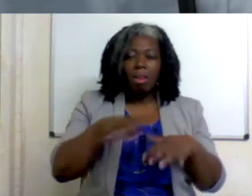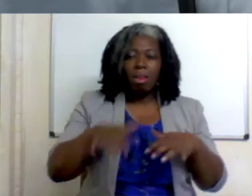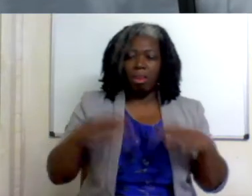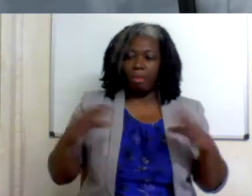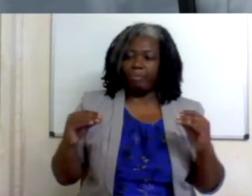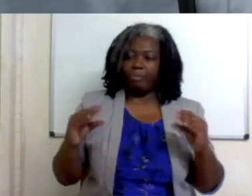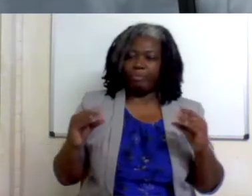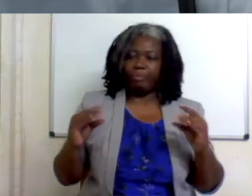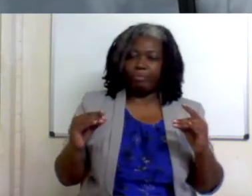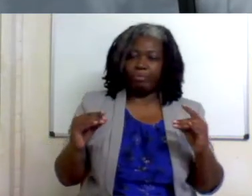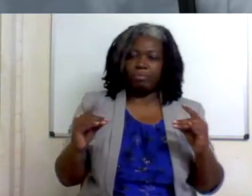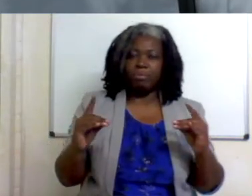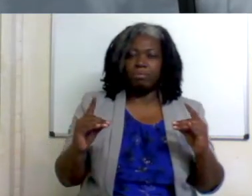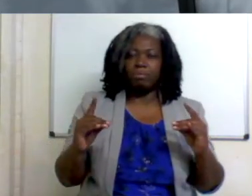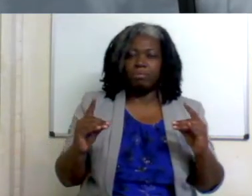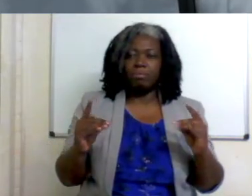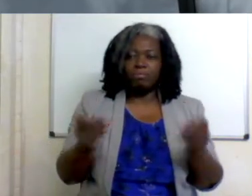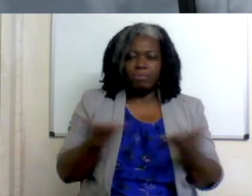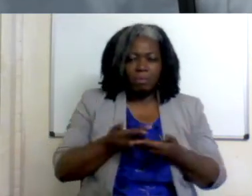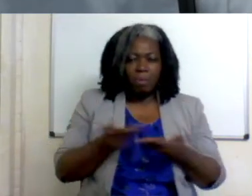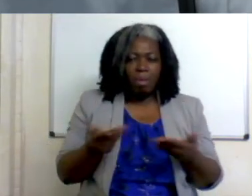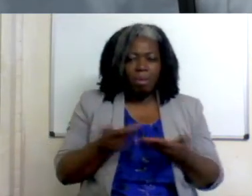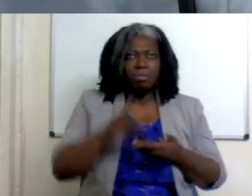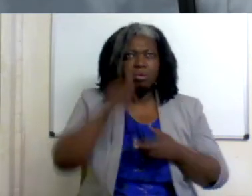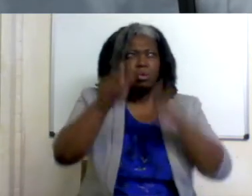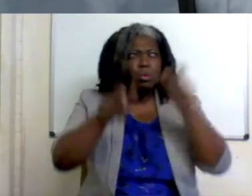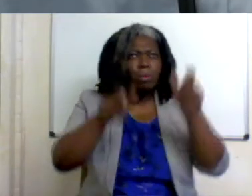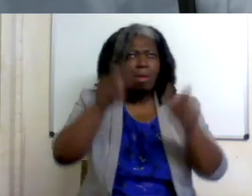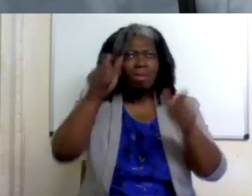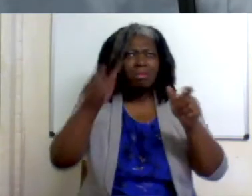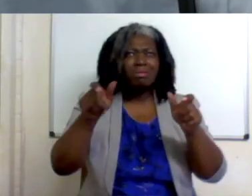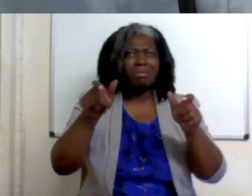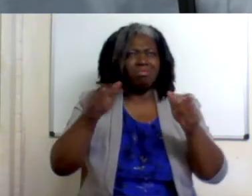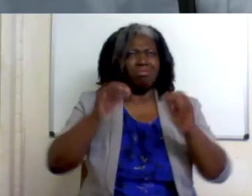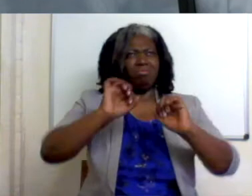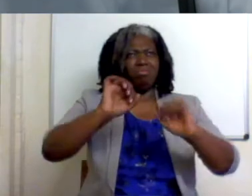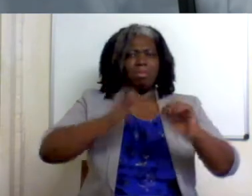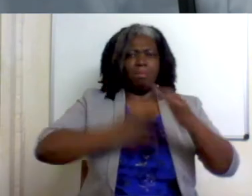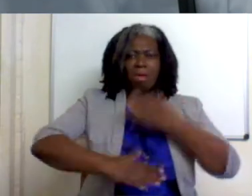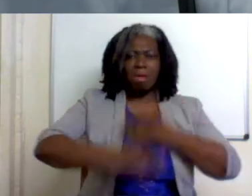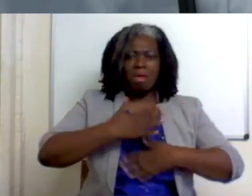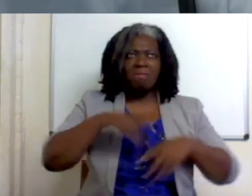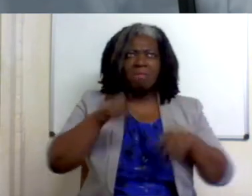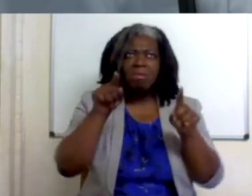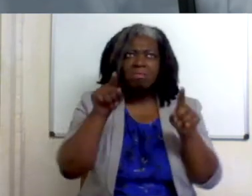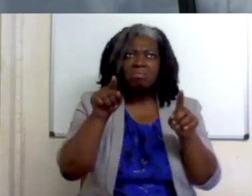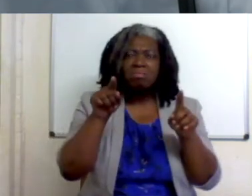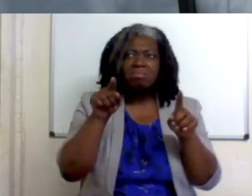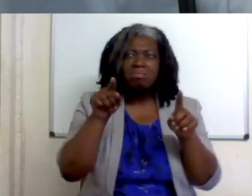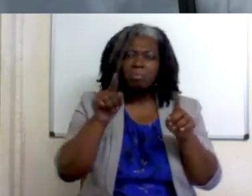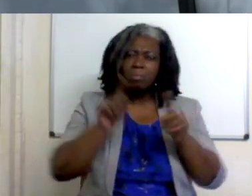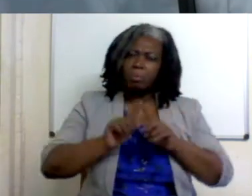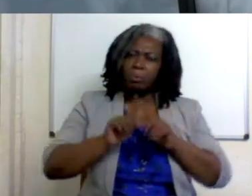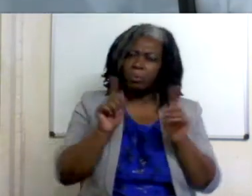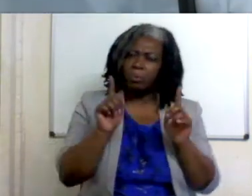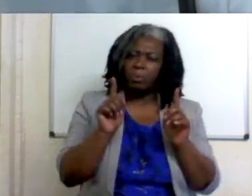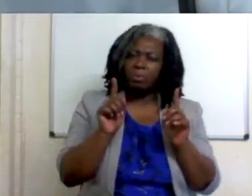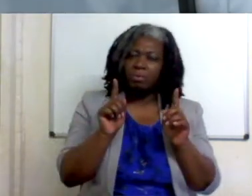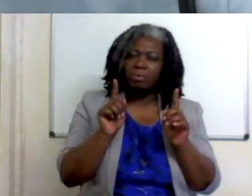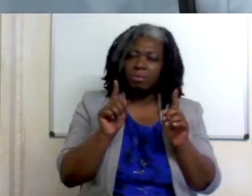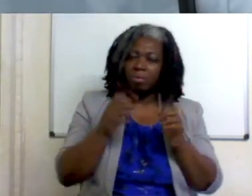lide chovaji jinak v tomto case, z jejich uhlu pohledu.